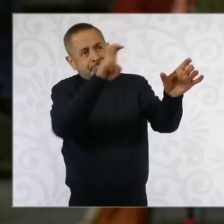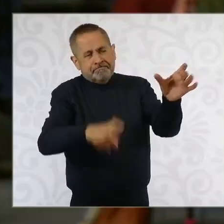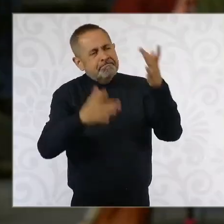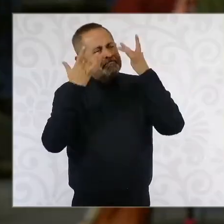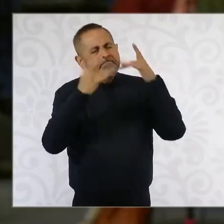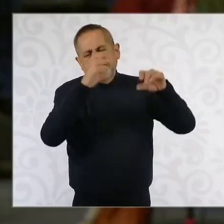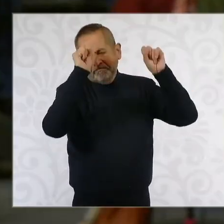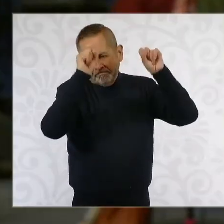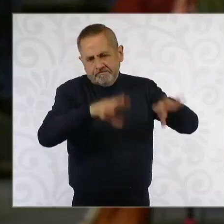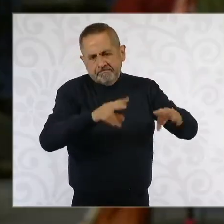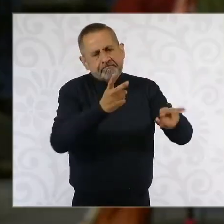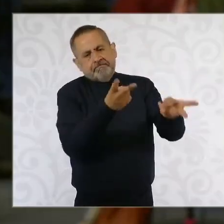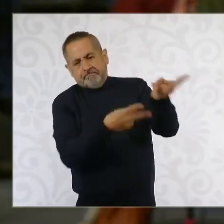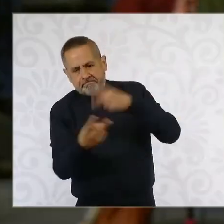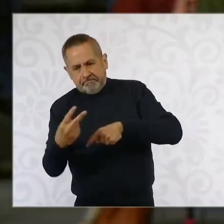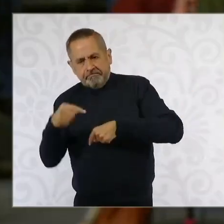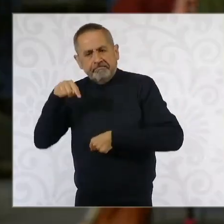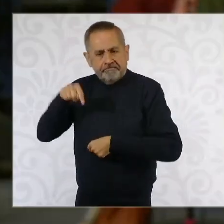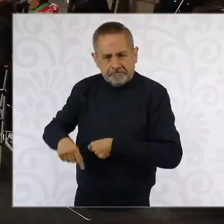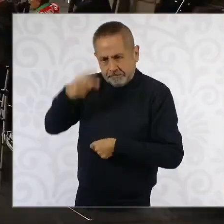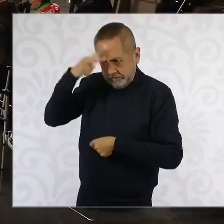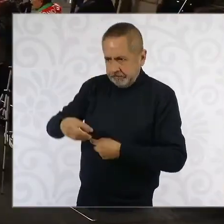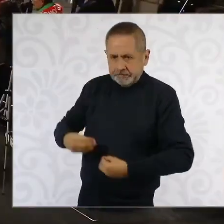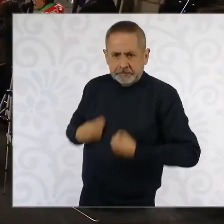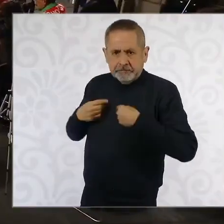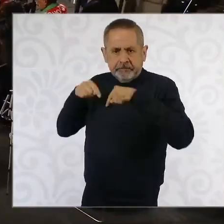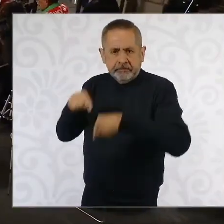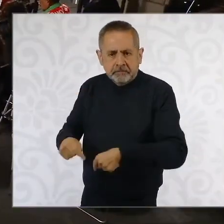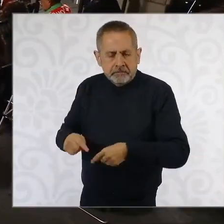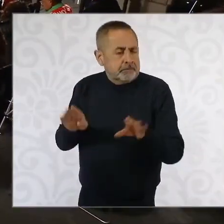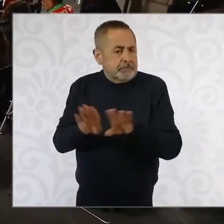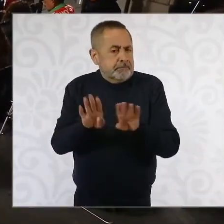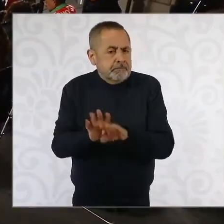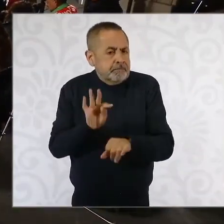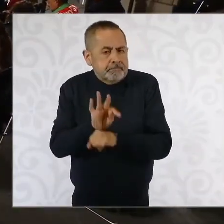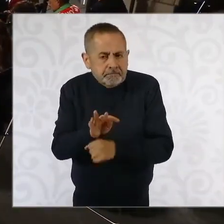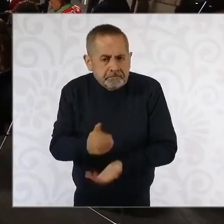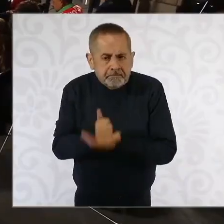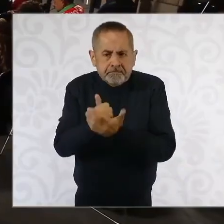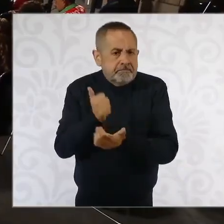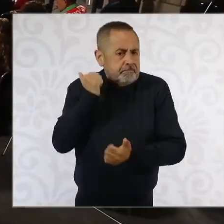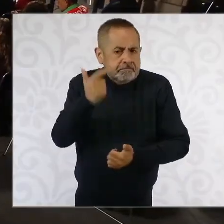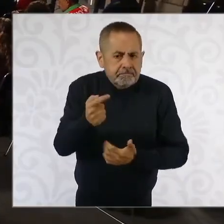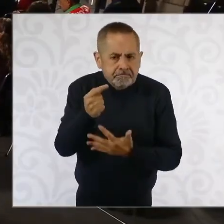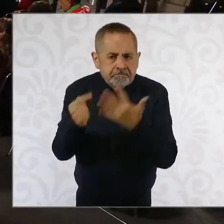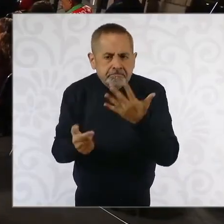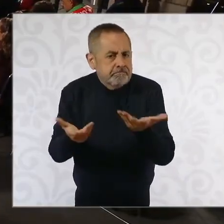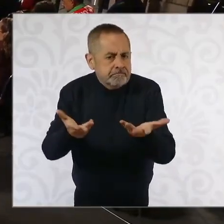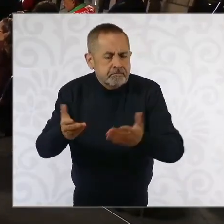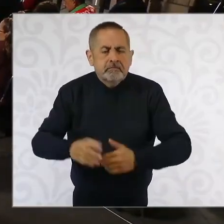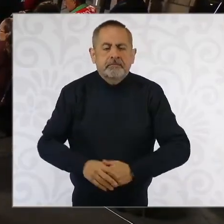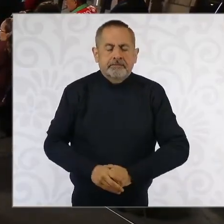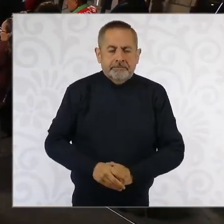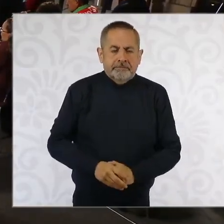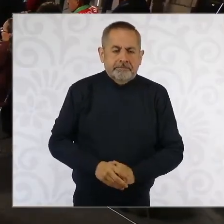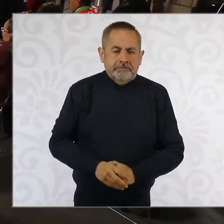seguridad social y programas del bienestar sí estamos trabajando en un en varios esquemas